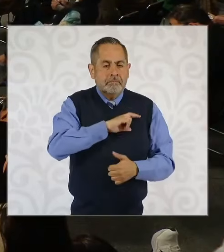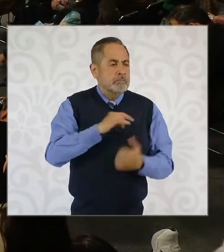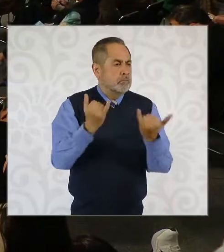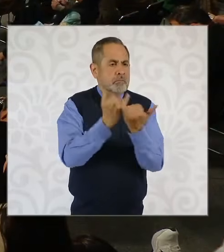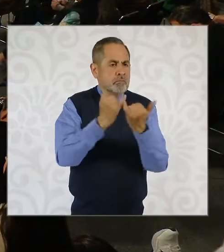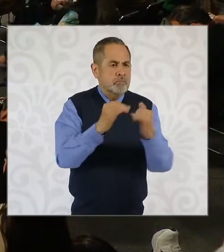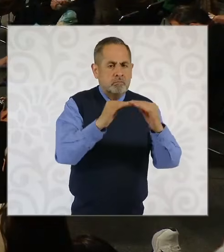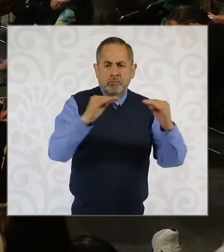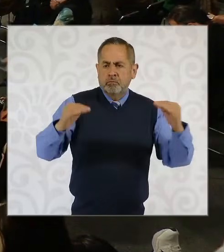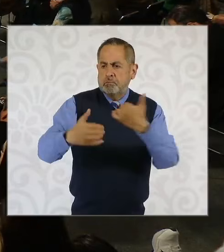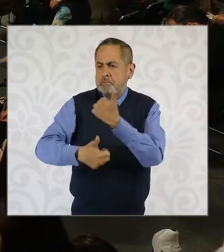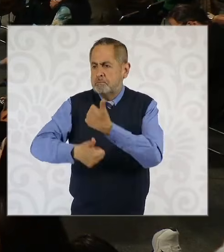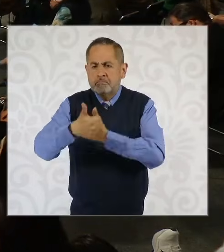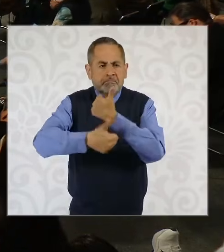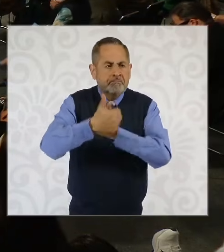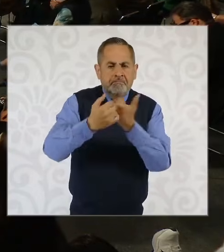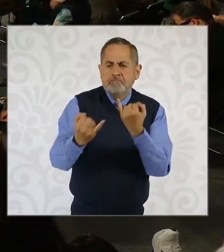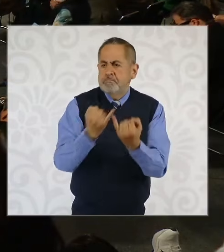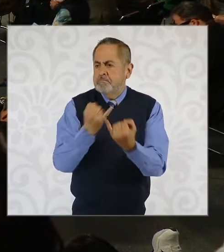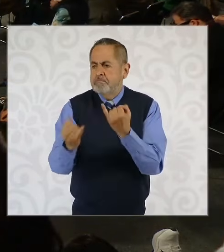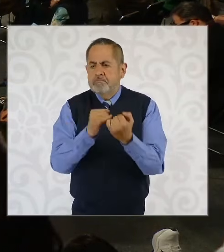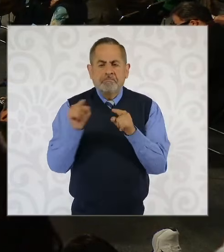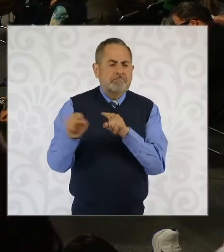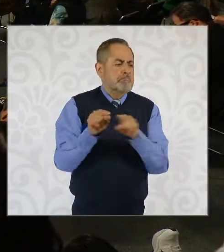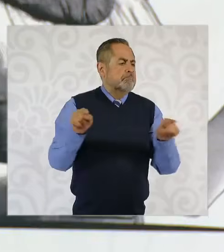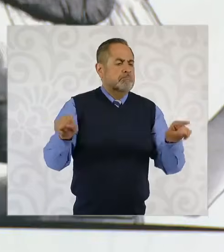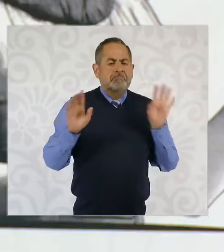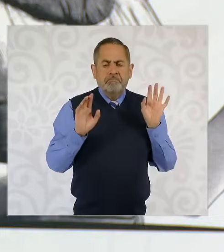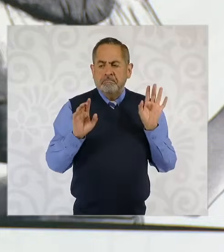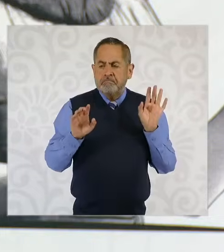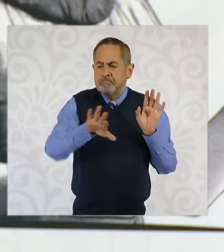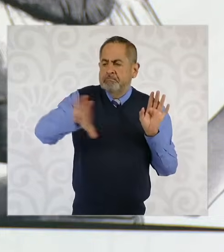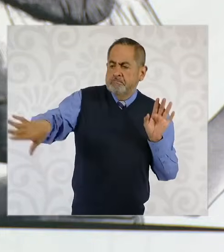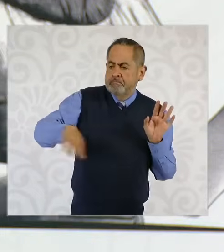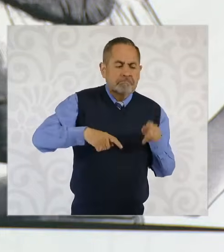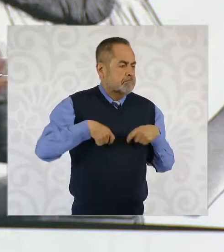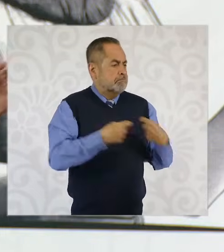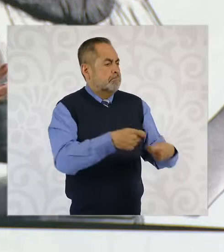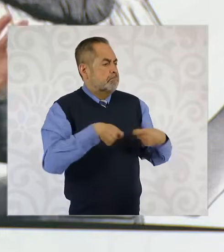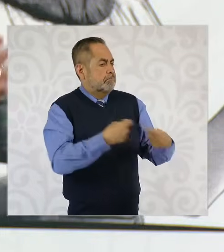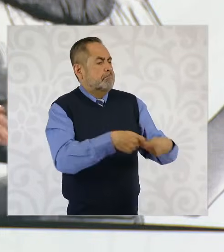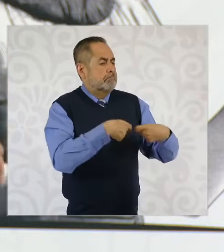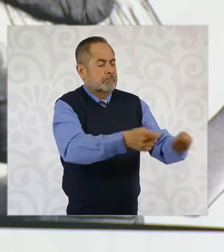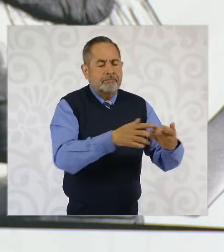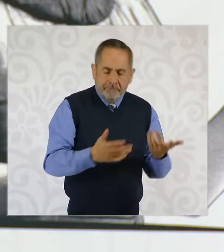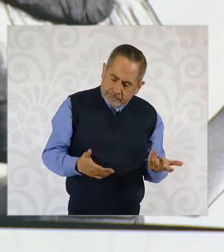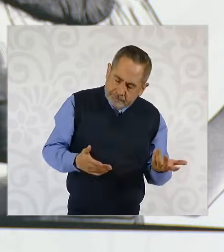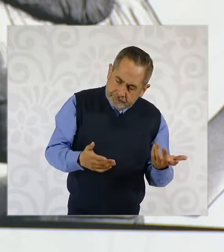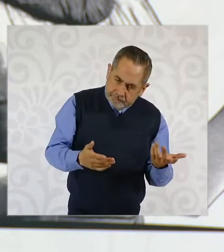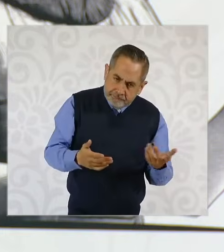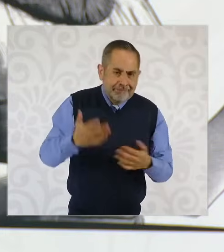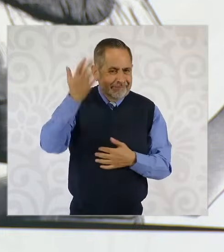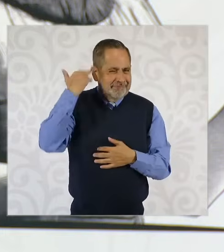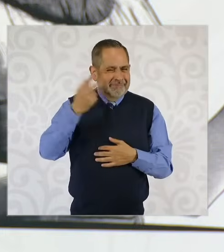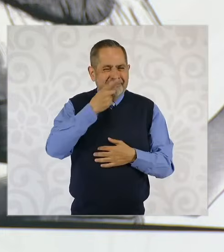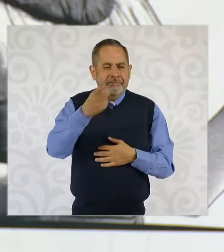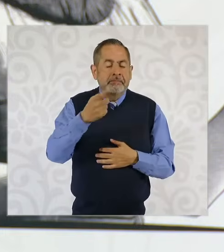la secretaria de energía tuvo la atribución de hacer concursos que llamaron rondas Con qué